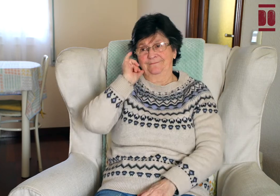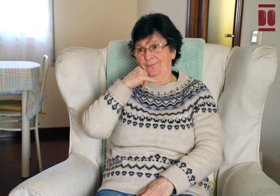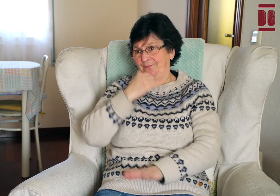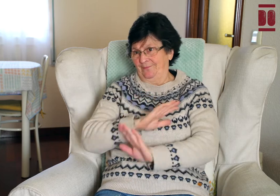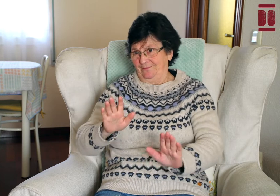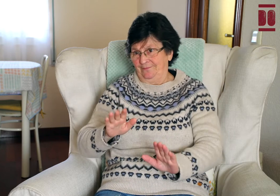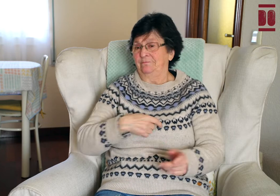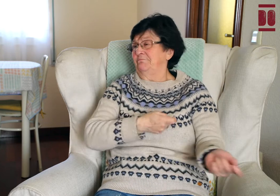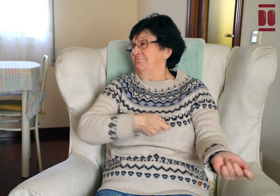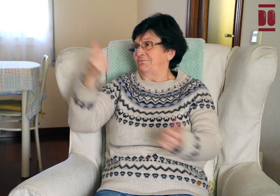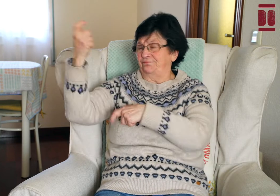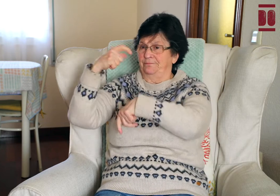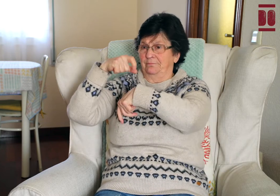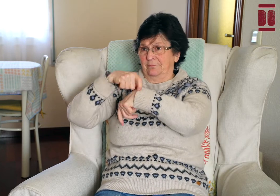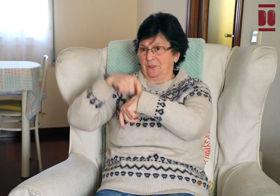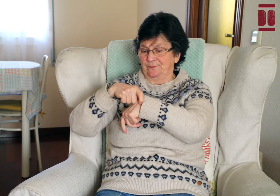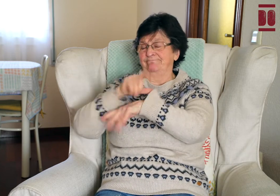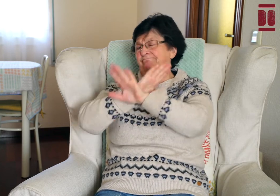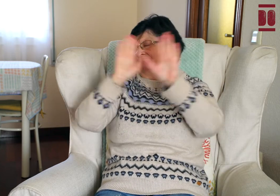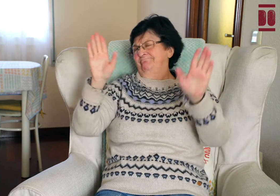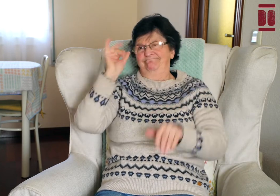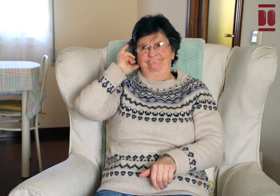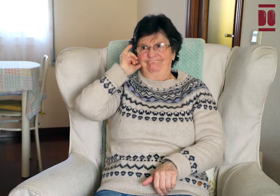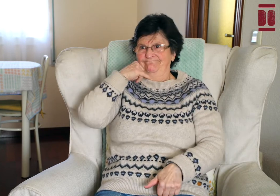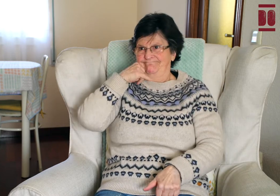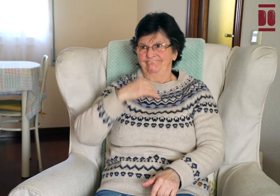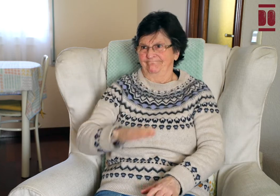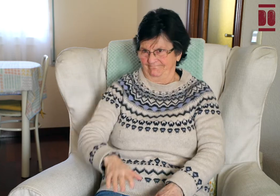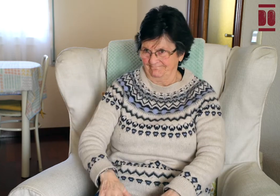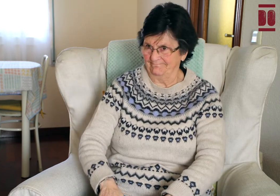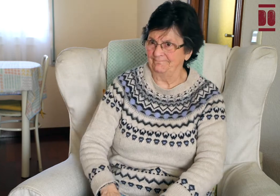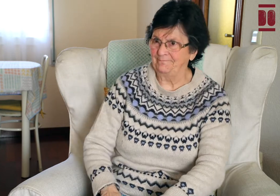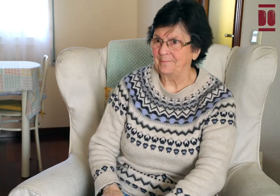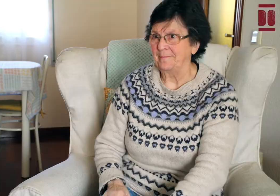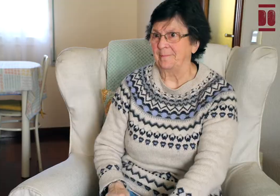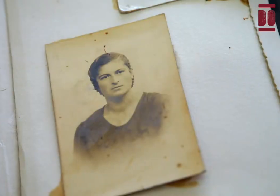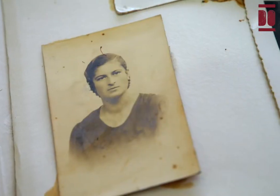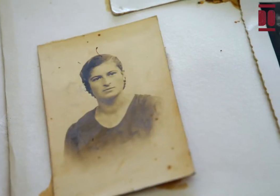si nada, no hacía ni caso; estaba sorda. Me llevaron al médico rápidamente, y confirmó mi sordera.